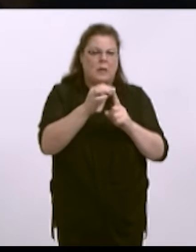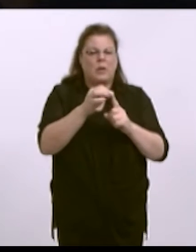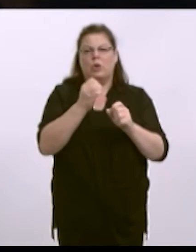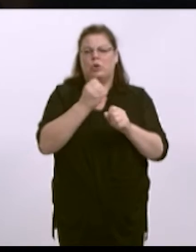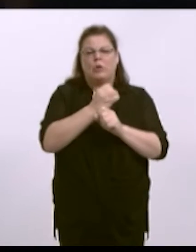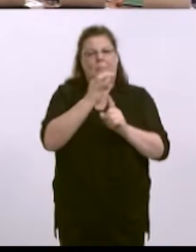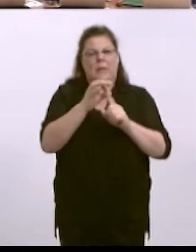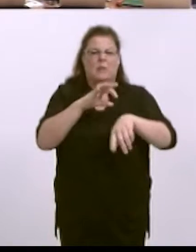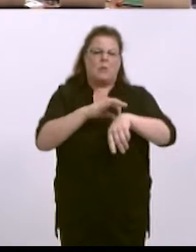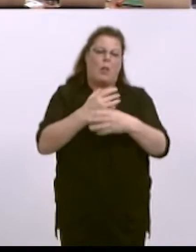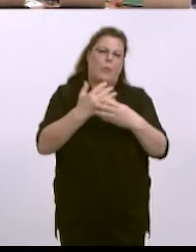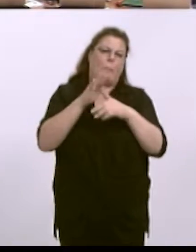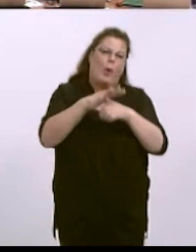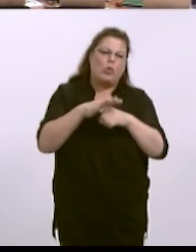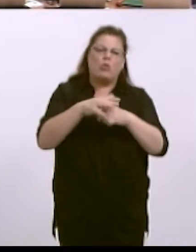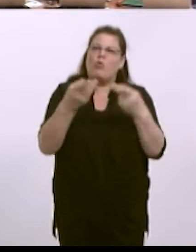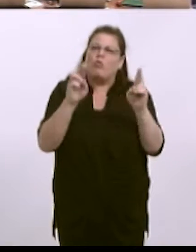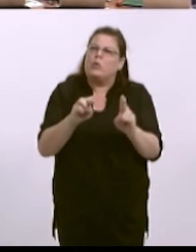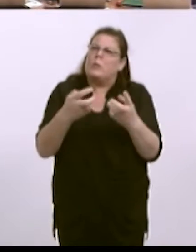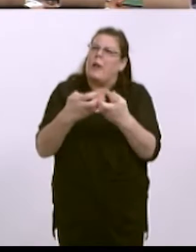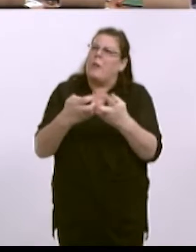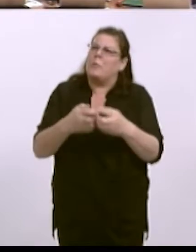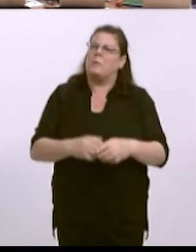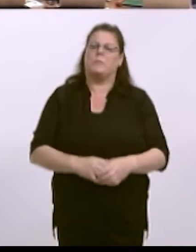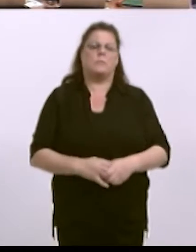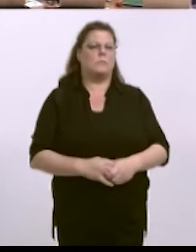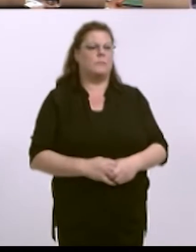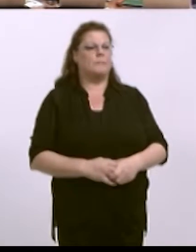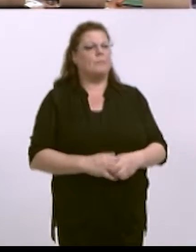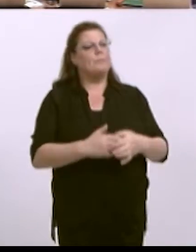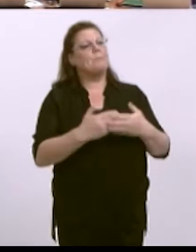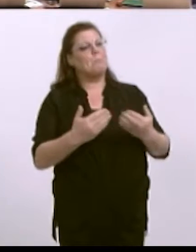Carwyn Jones: Maeír BMA, wrth gwrs, yn rhan oír gwaith rydym niín ei wneud. Nid ydyn